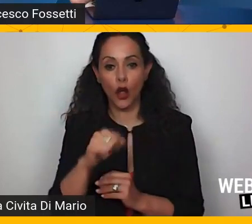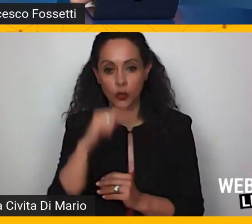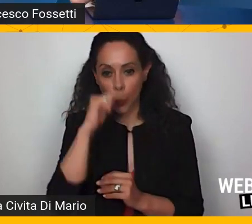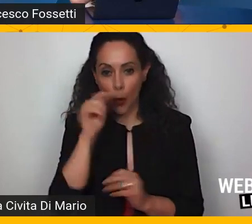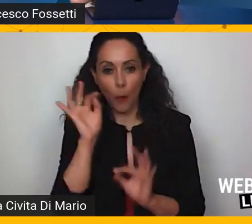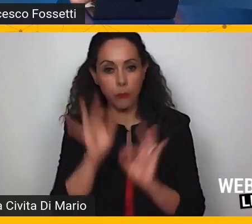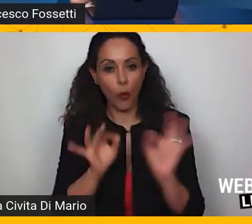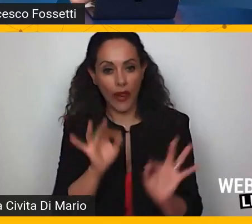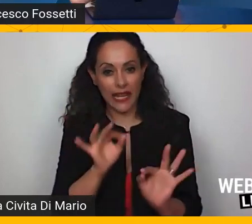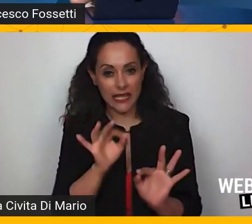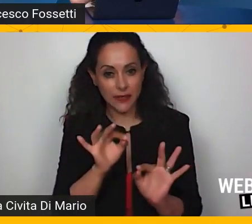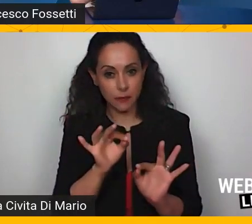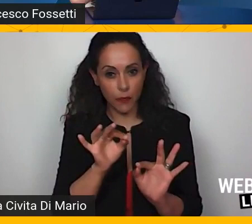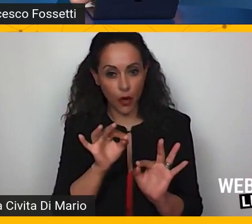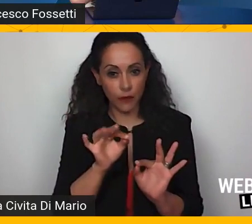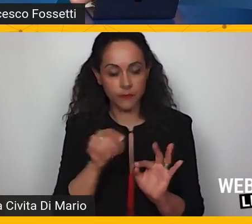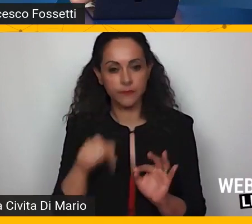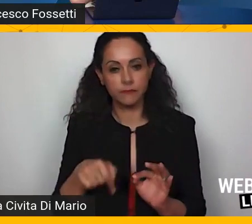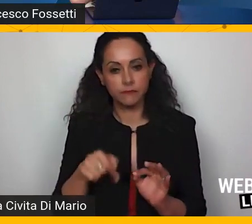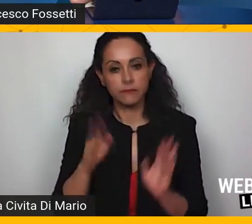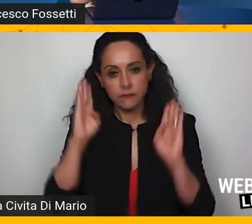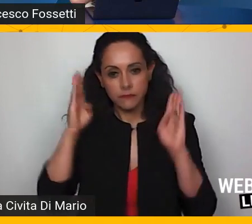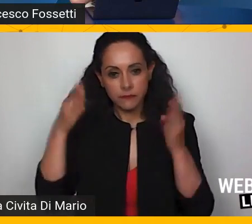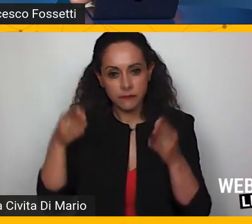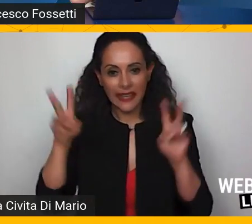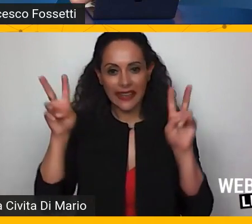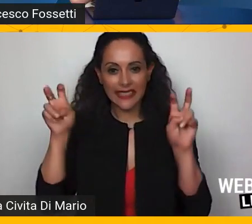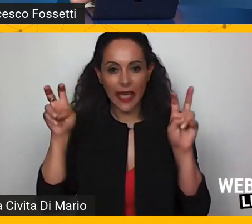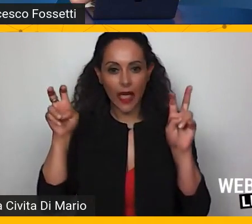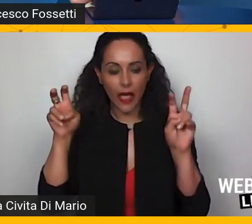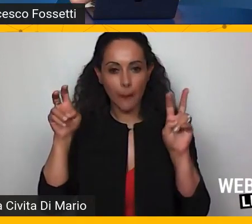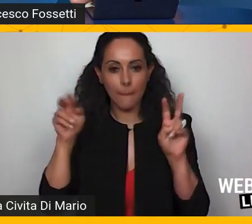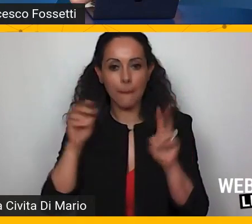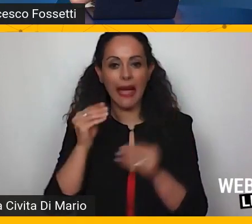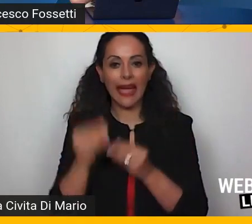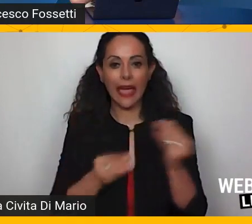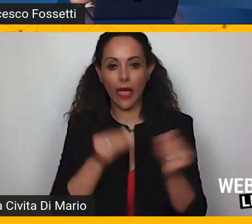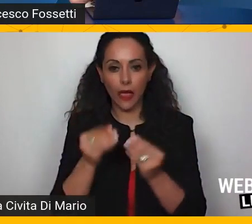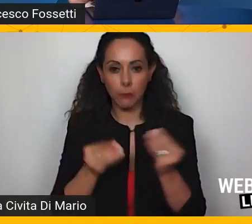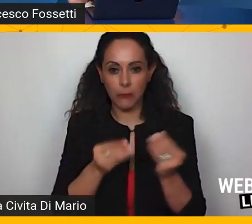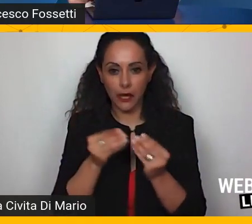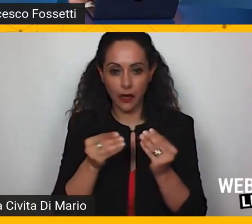in particolare eh tratteremo il